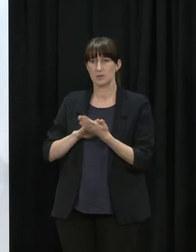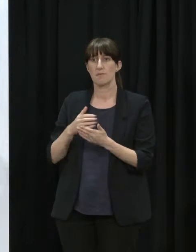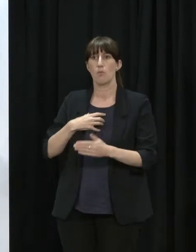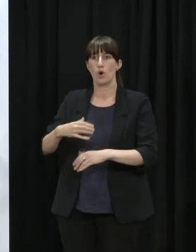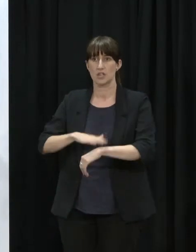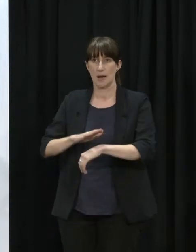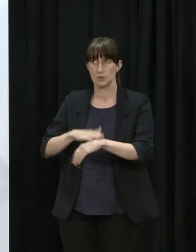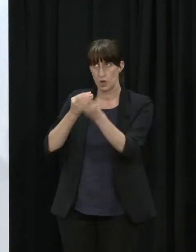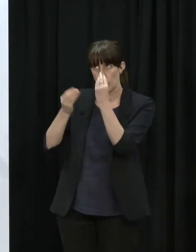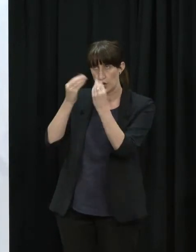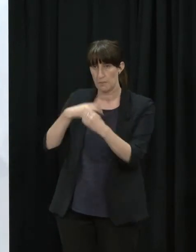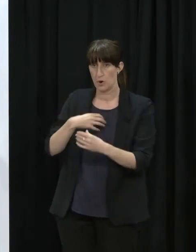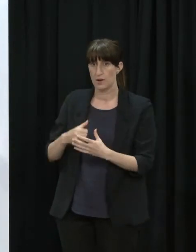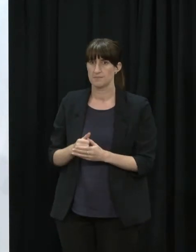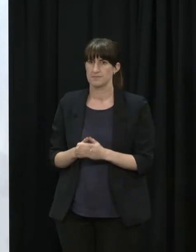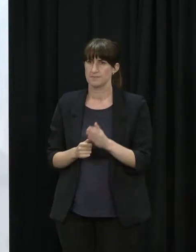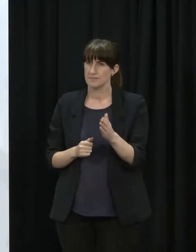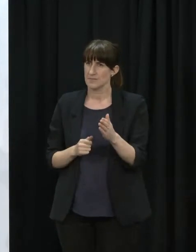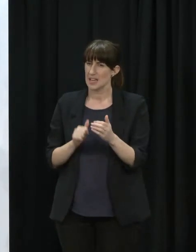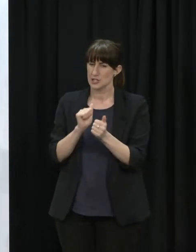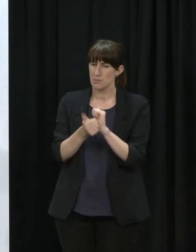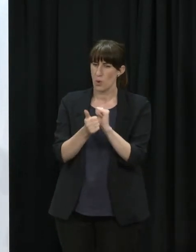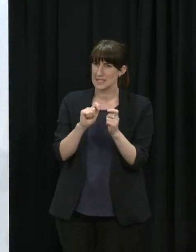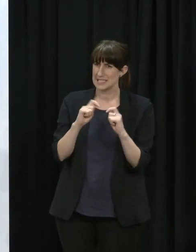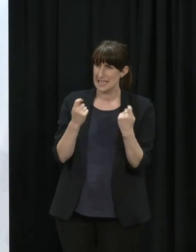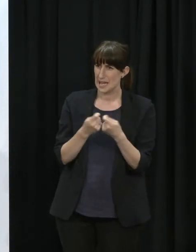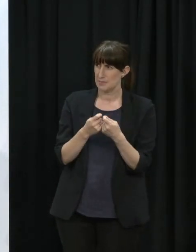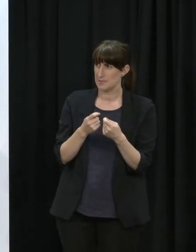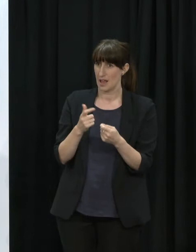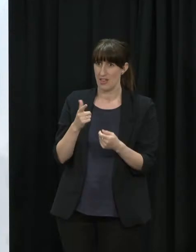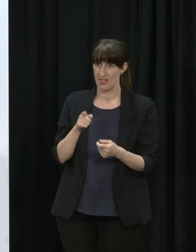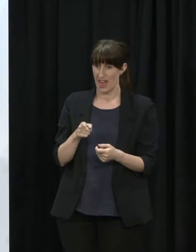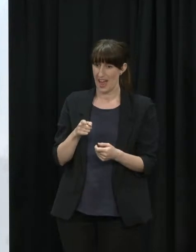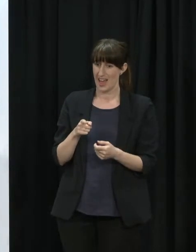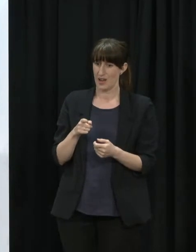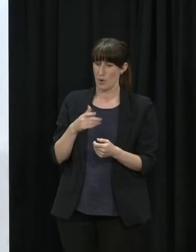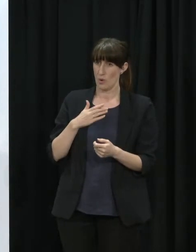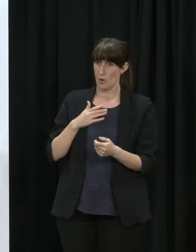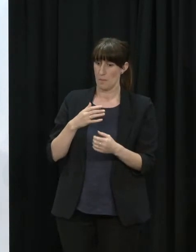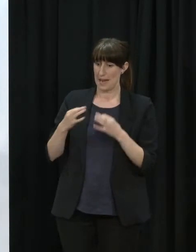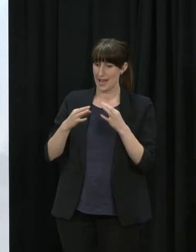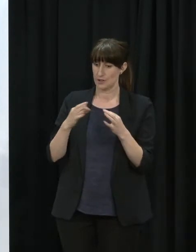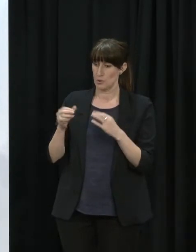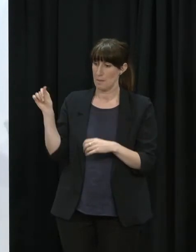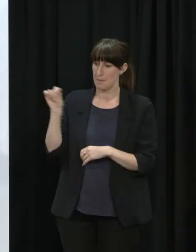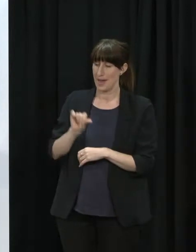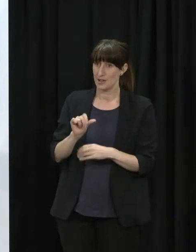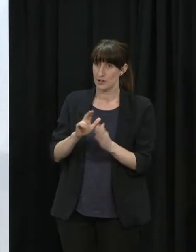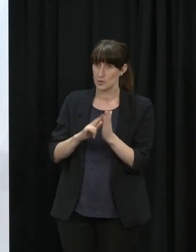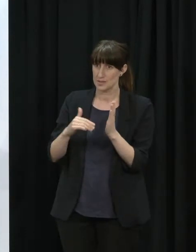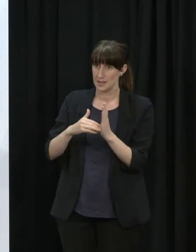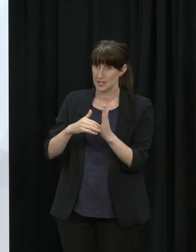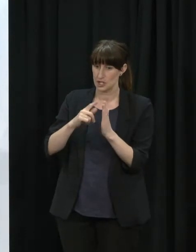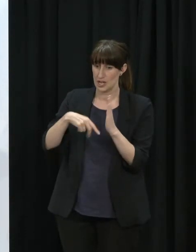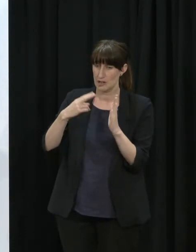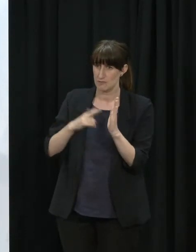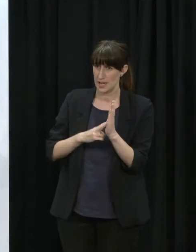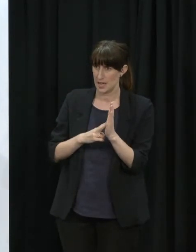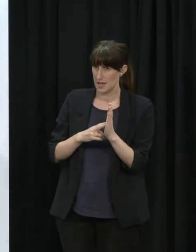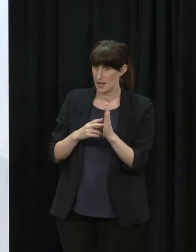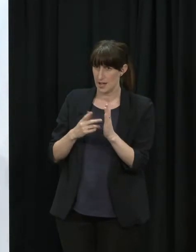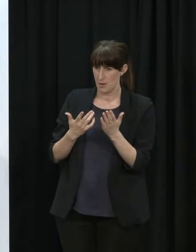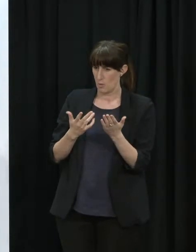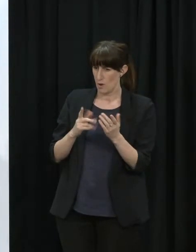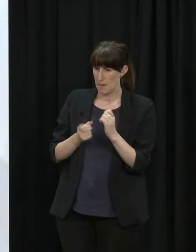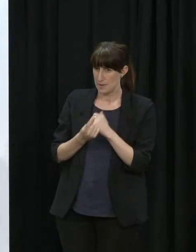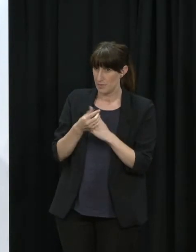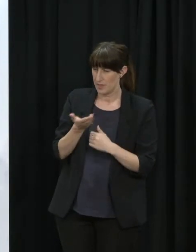ake ai ta tatou whakarite me te